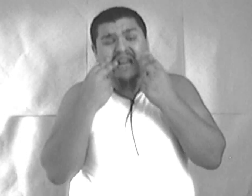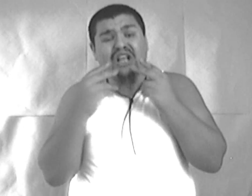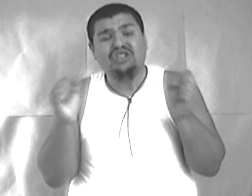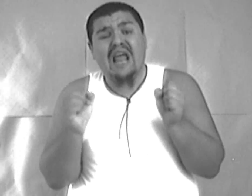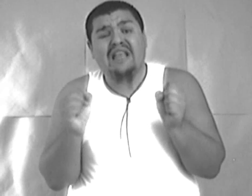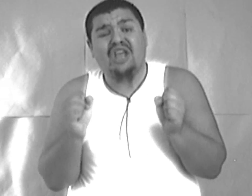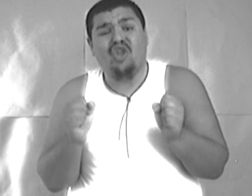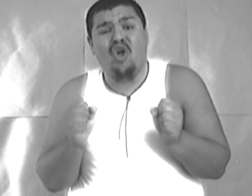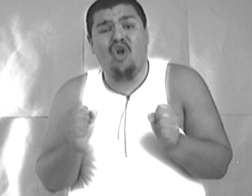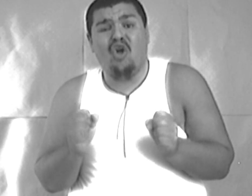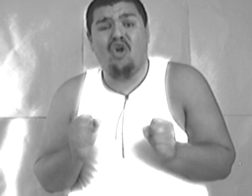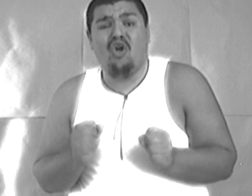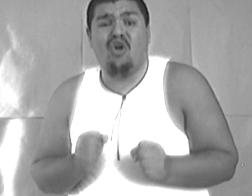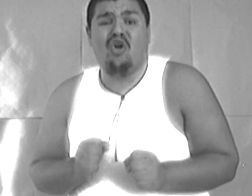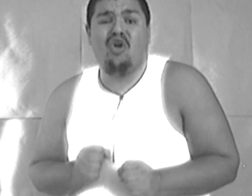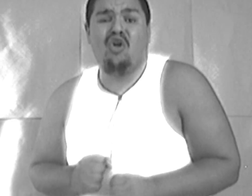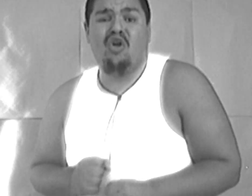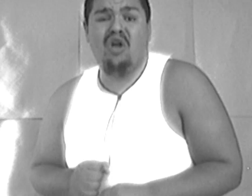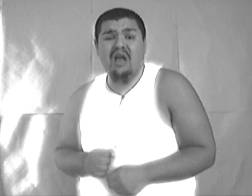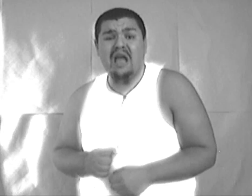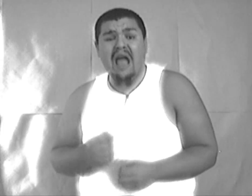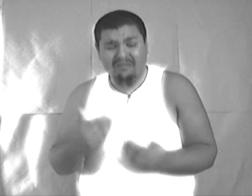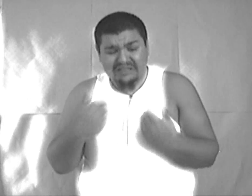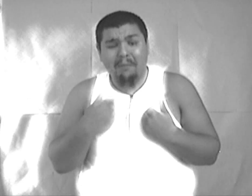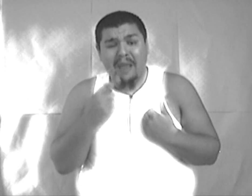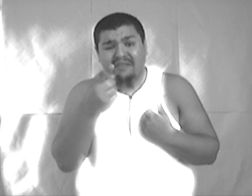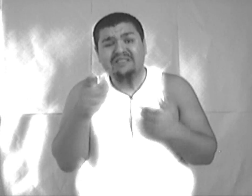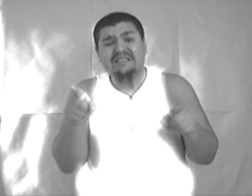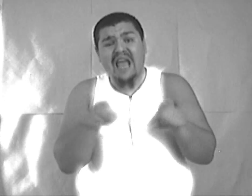но ти ме гледаш ледено за мен ти е все едно but you look at me ice for me is like you